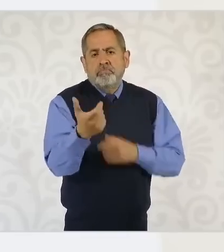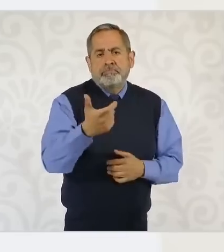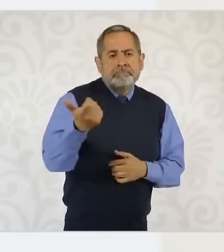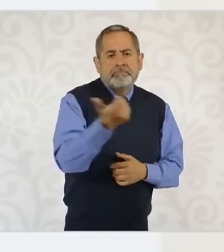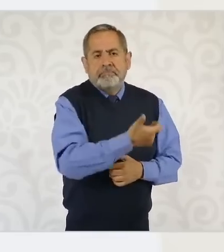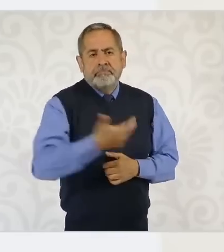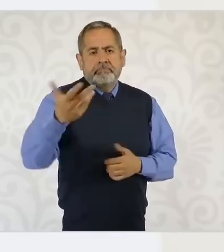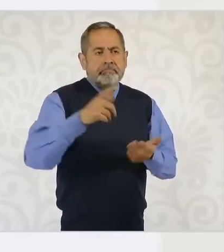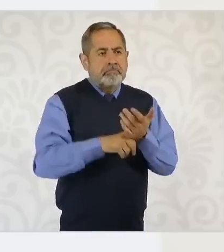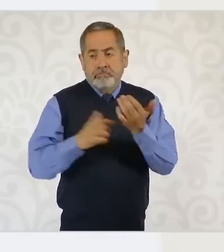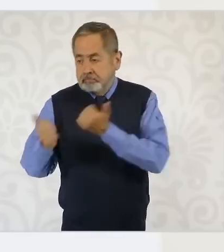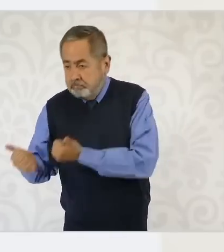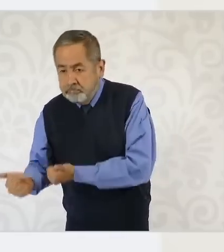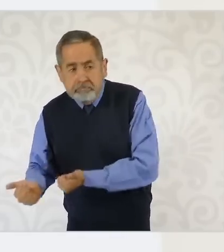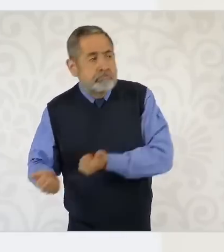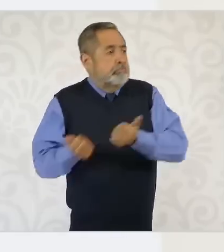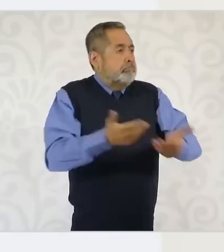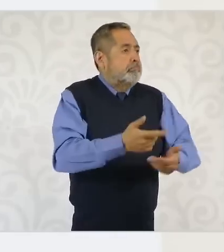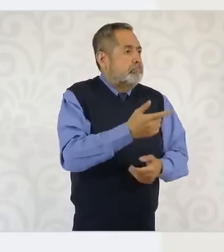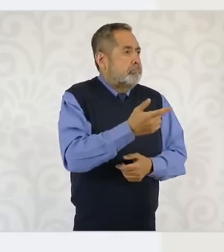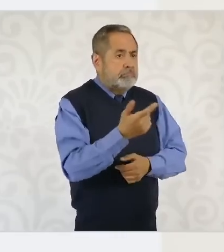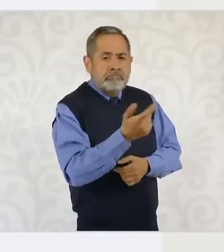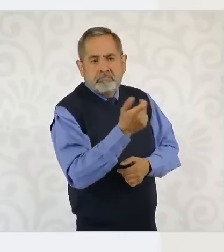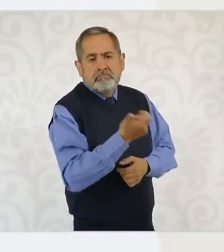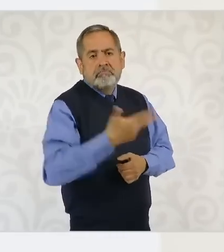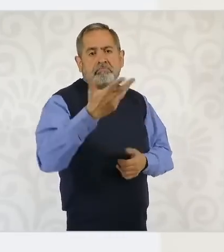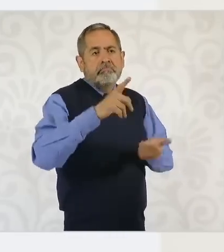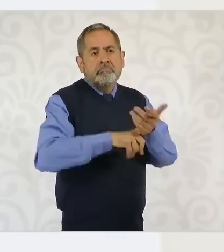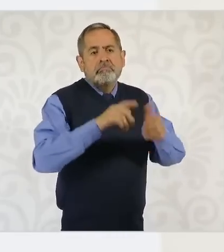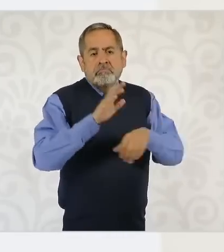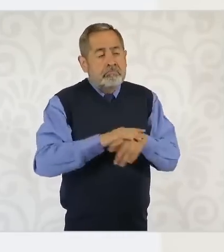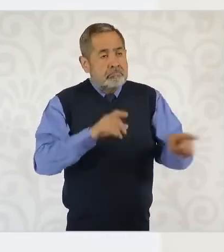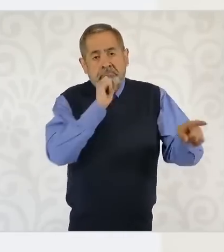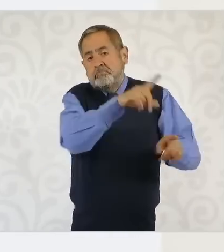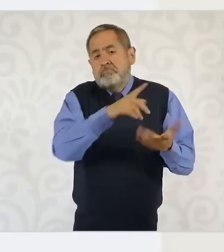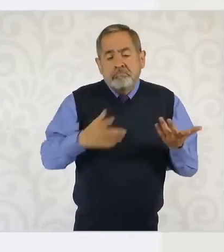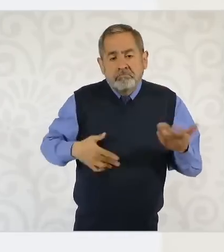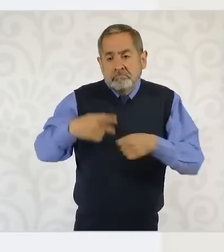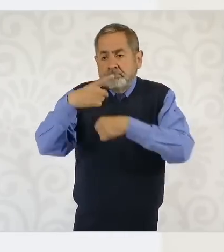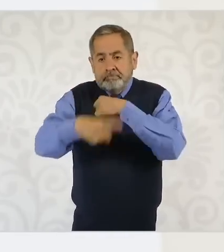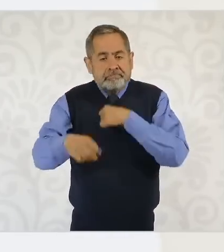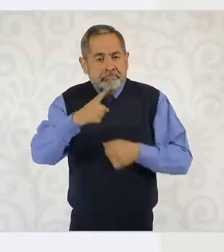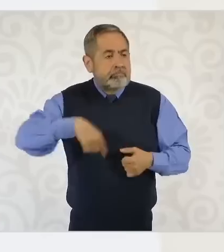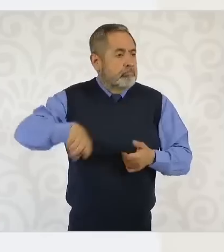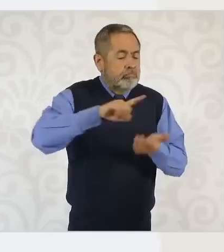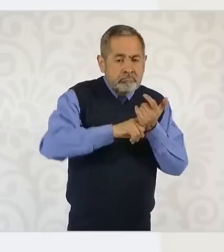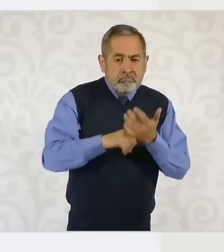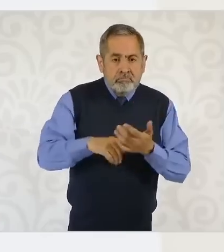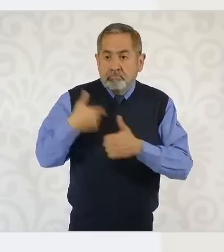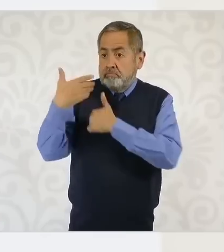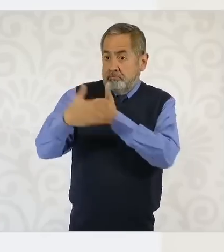en nuestro país como también el daño que se va a provocar por detener la creación de empleos en